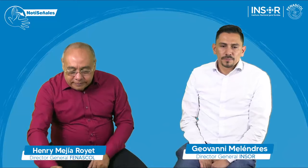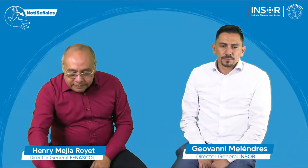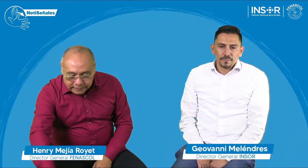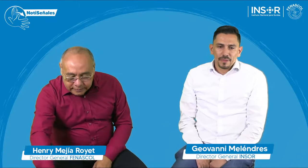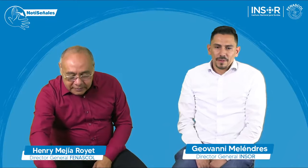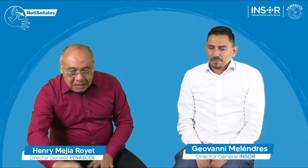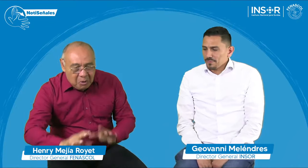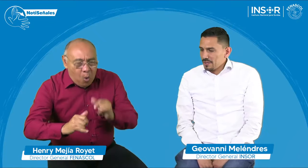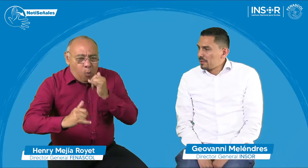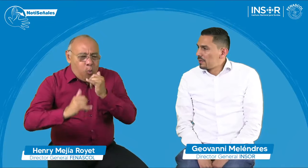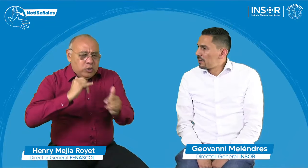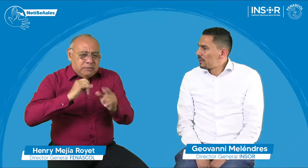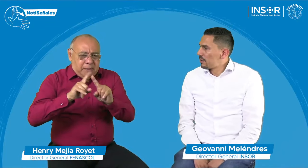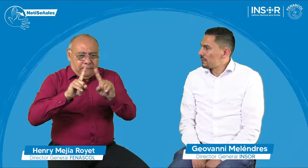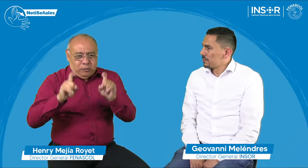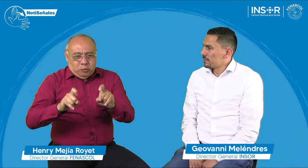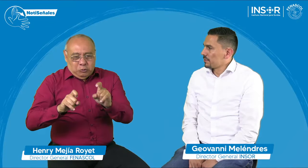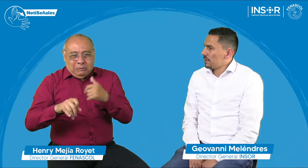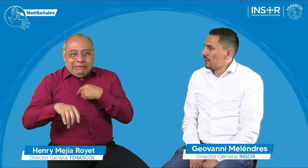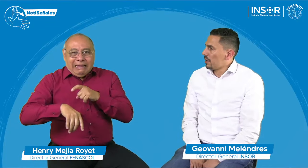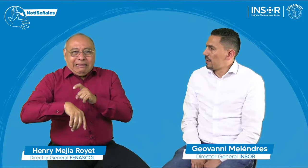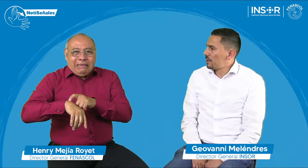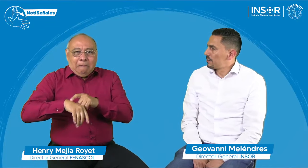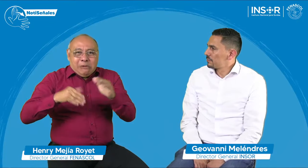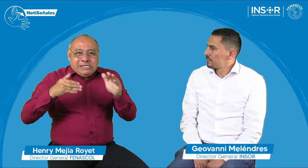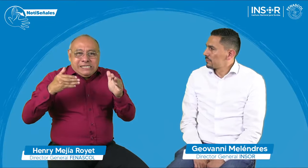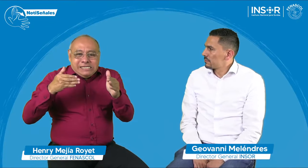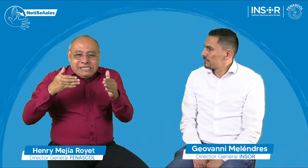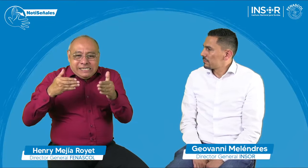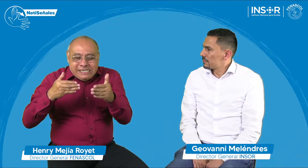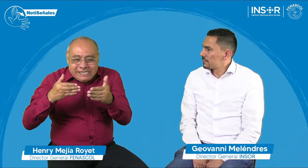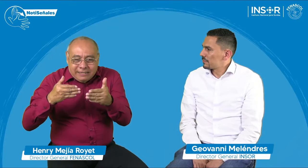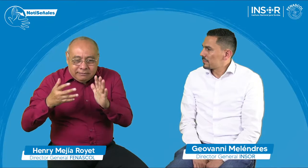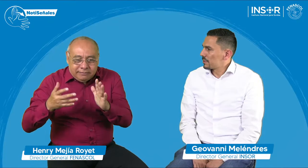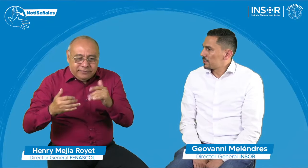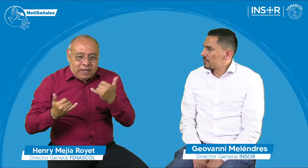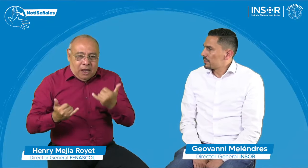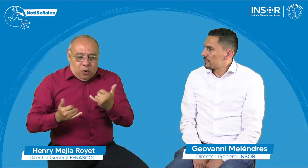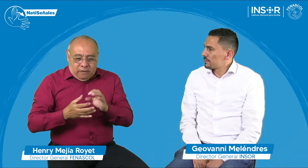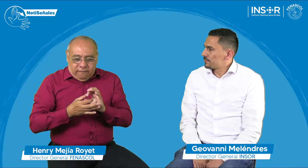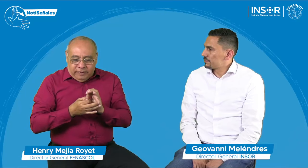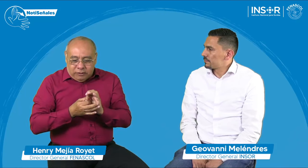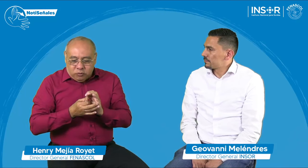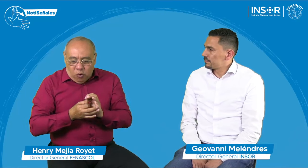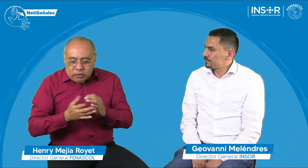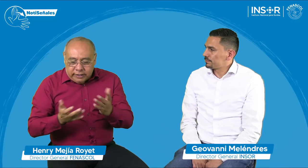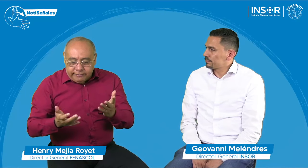más pero no nos podemos casar,